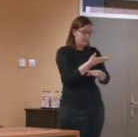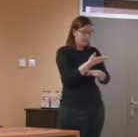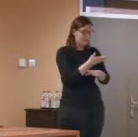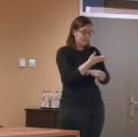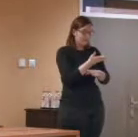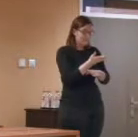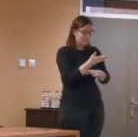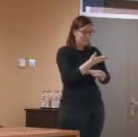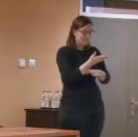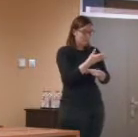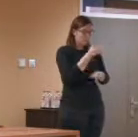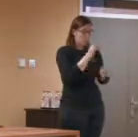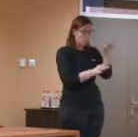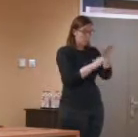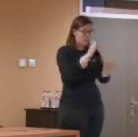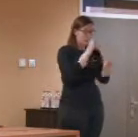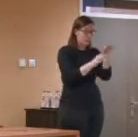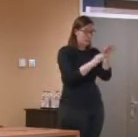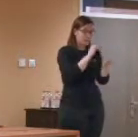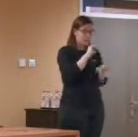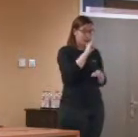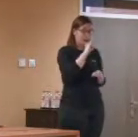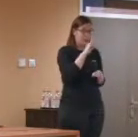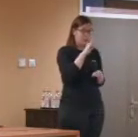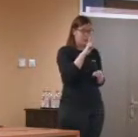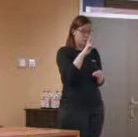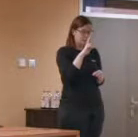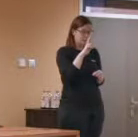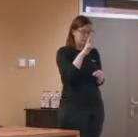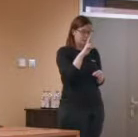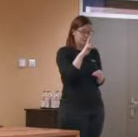del juicio de Fitur, sólo fui a una porque